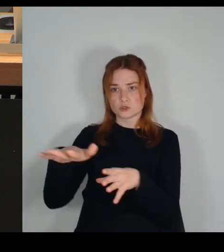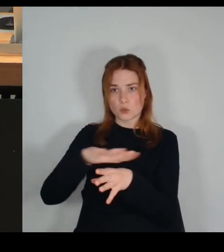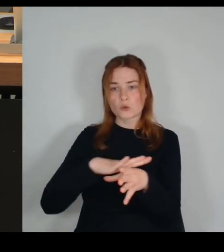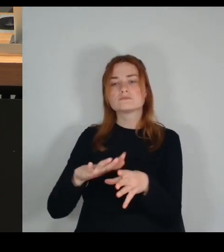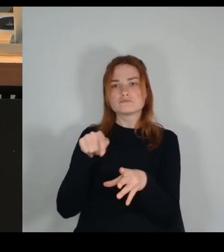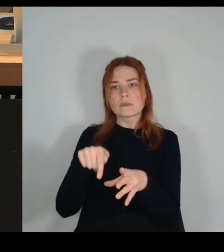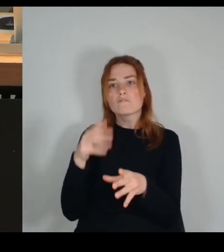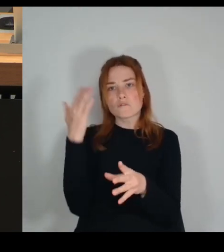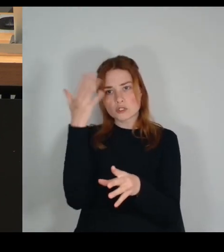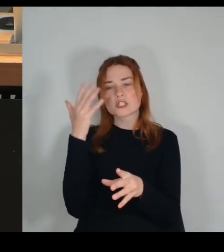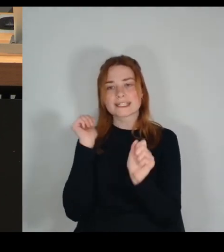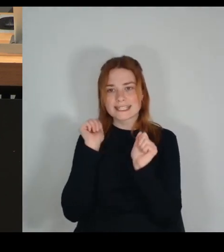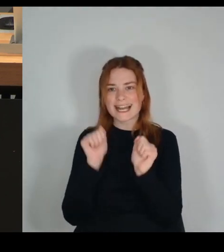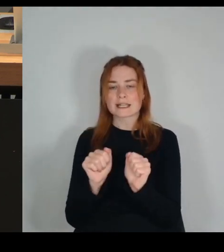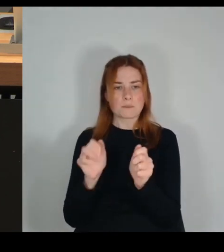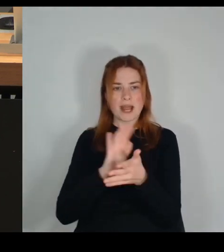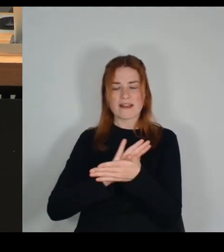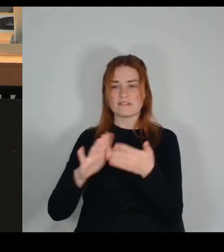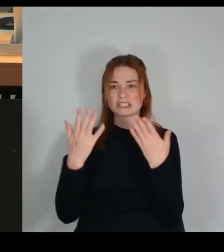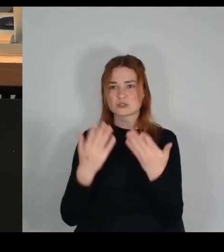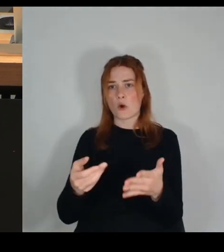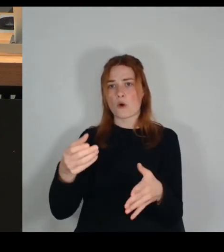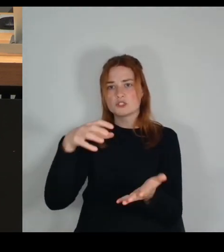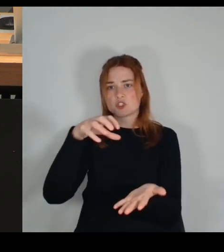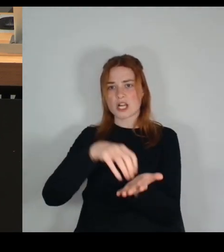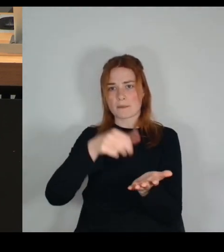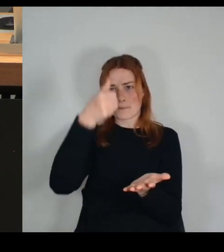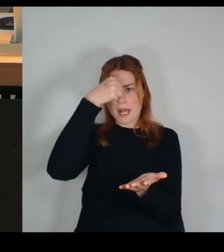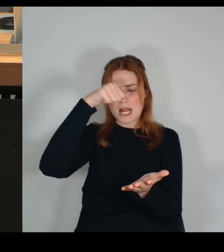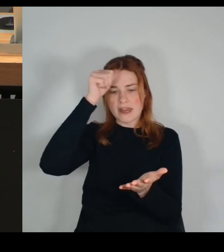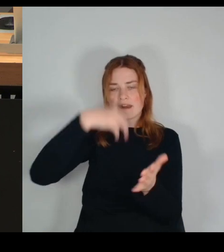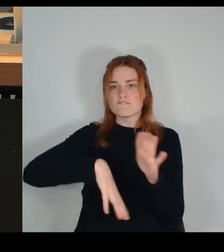Und natürlich muss man es schon in einem Zusammenhang sehen, auch mit